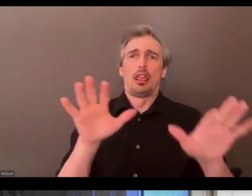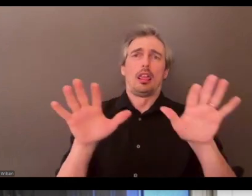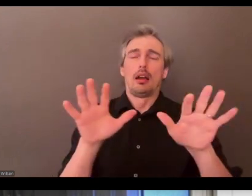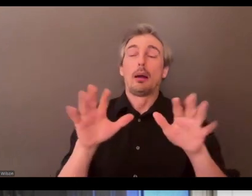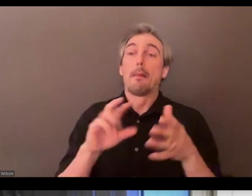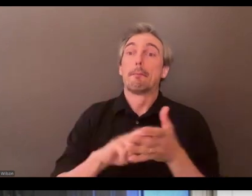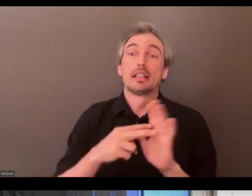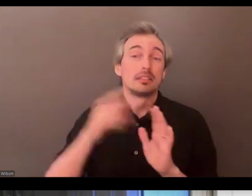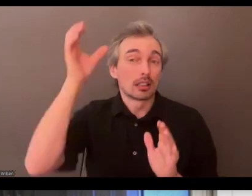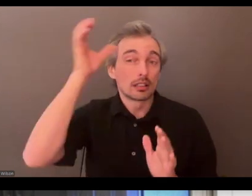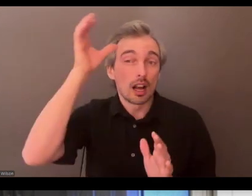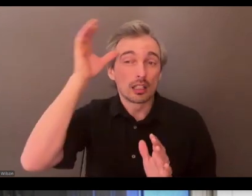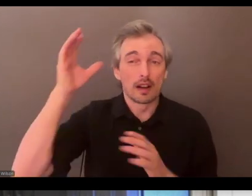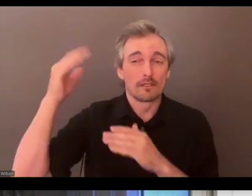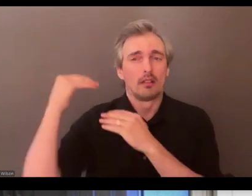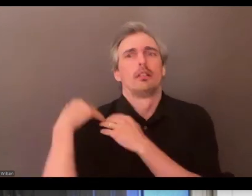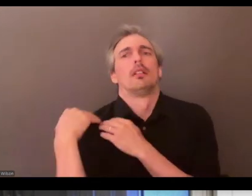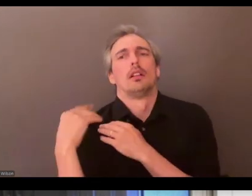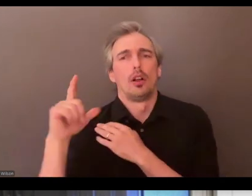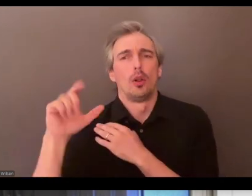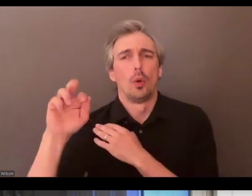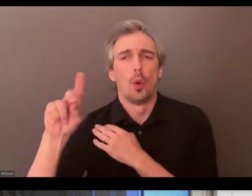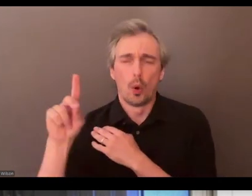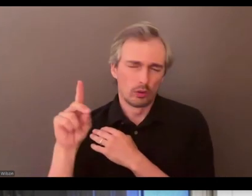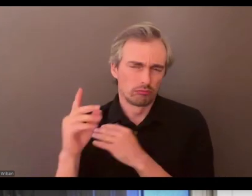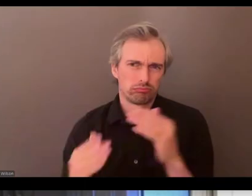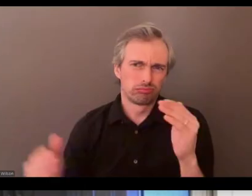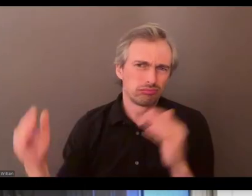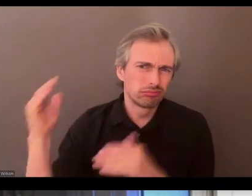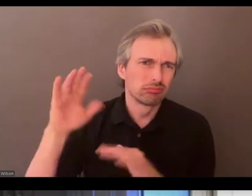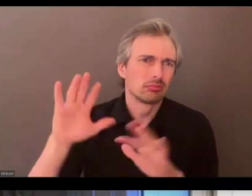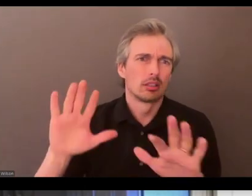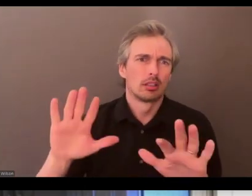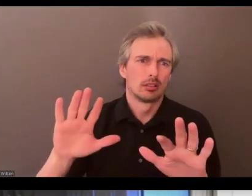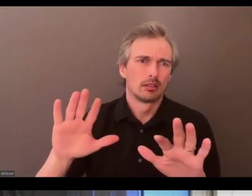ダッシュボ ードが宇宙船から来たように見える必要はありません。